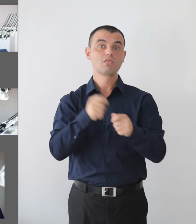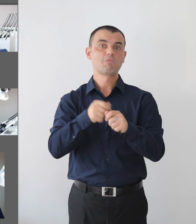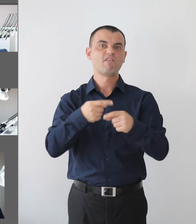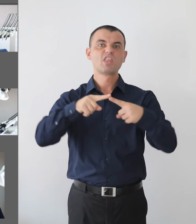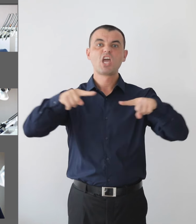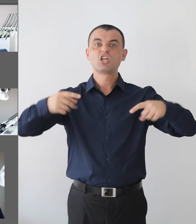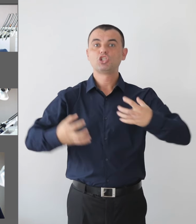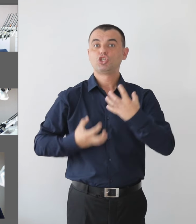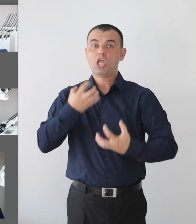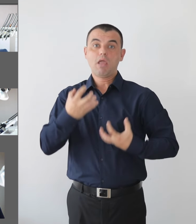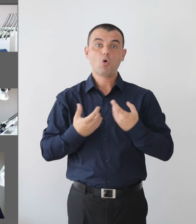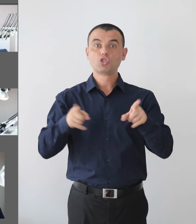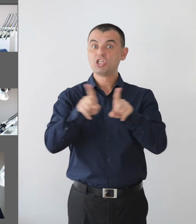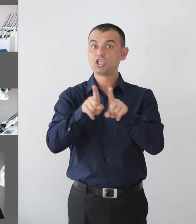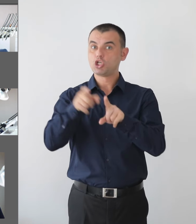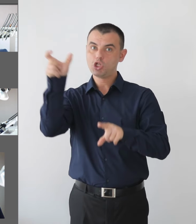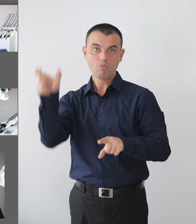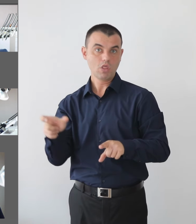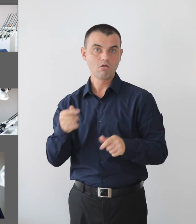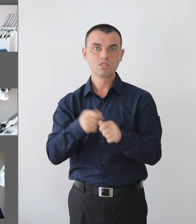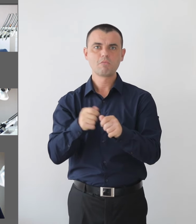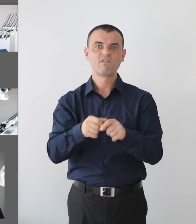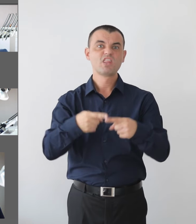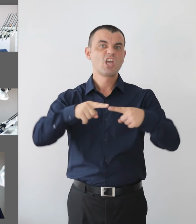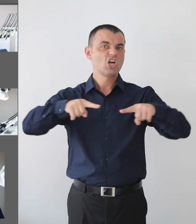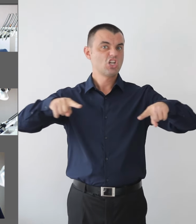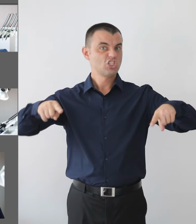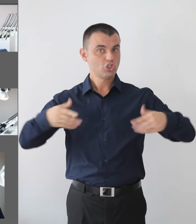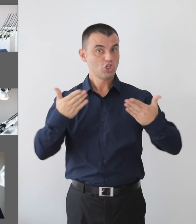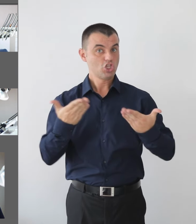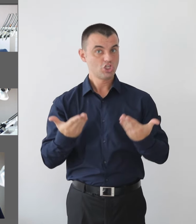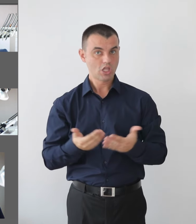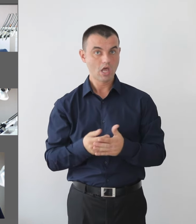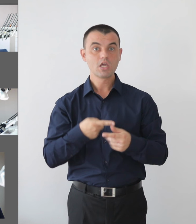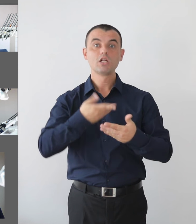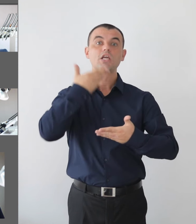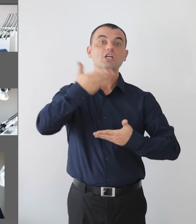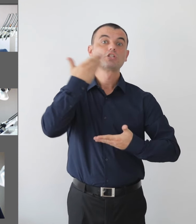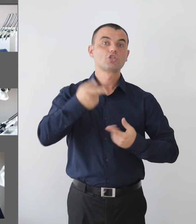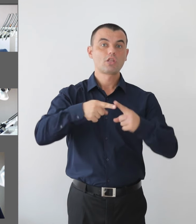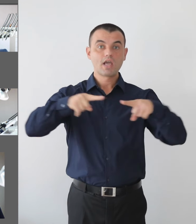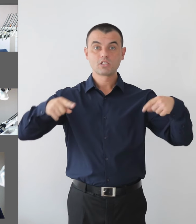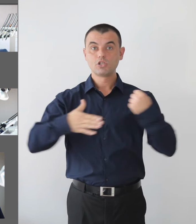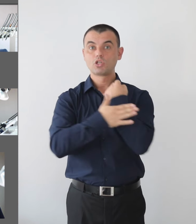правете различни емоции със същия модел, правете различни теми в една и съща сцена или направете различна история.